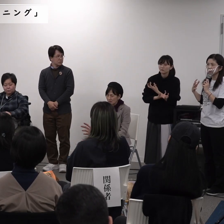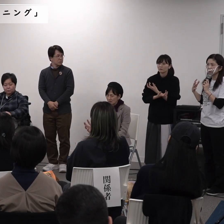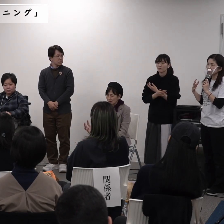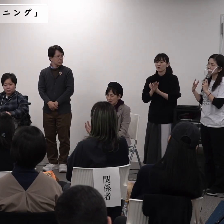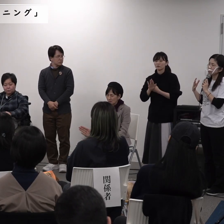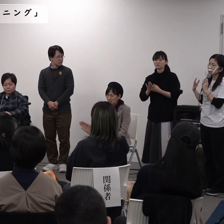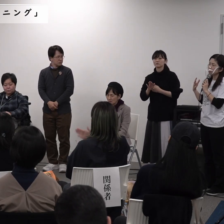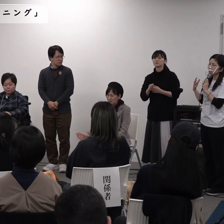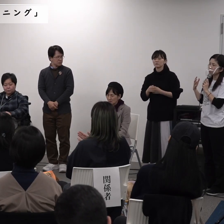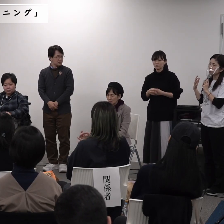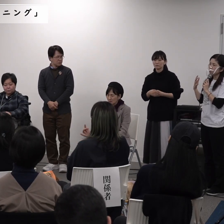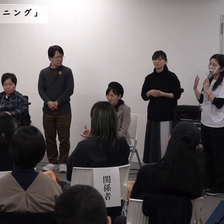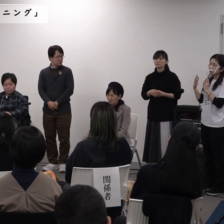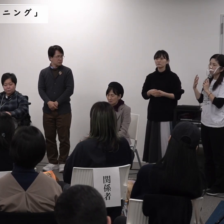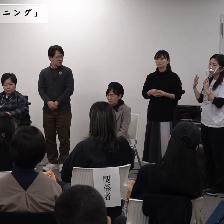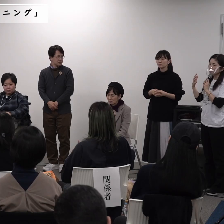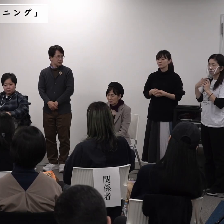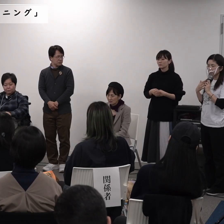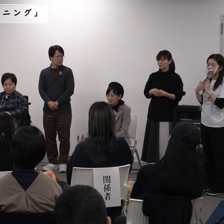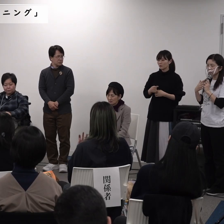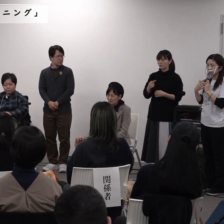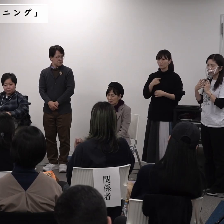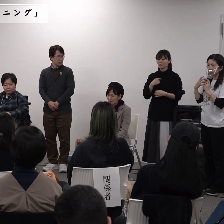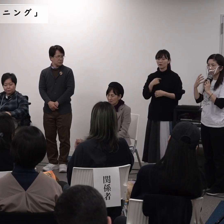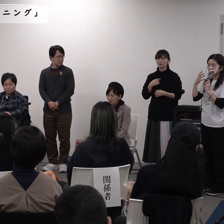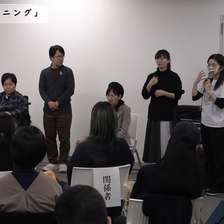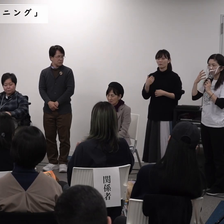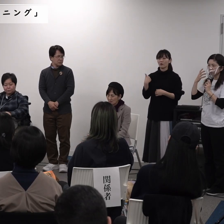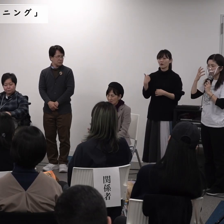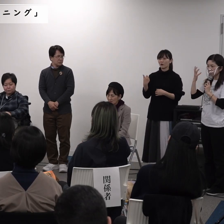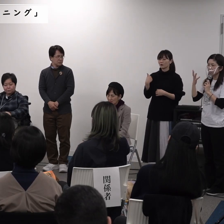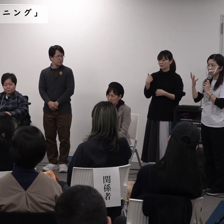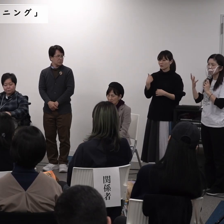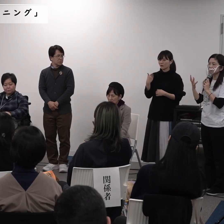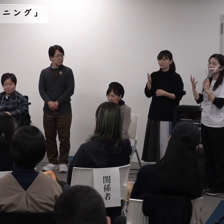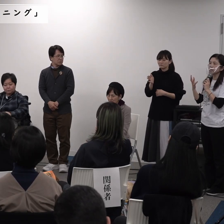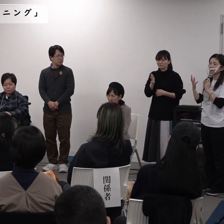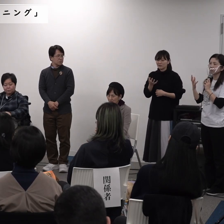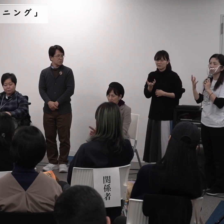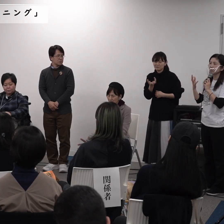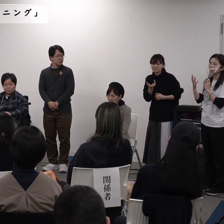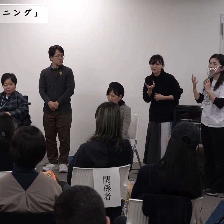それはもう多分私には理解もできない痛さなんだと思うんです